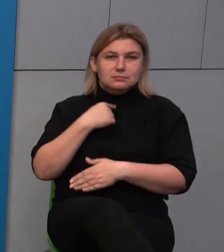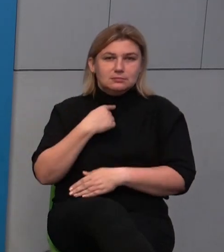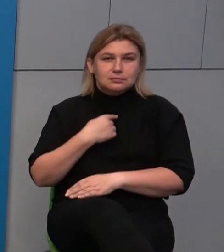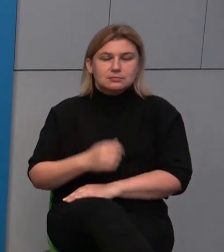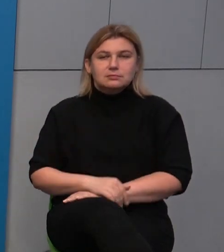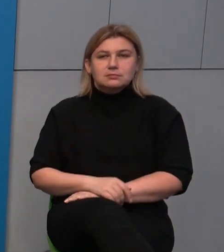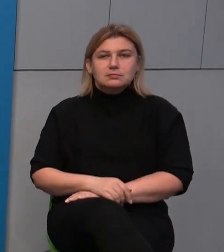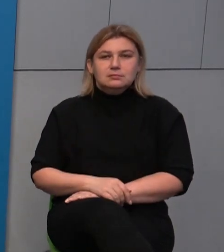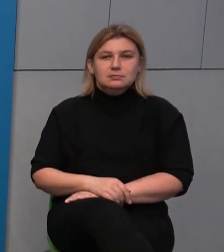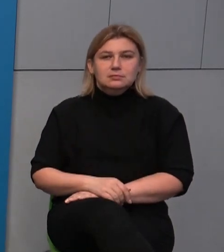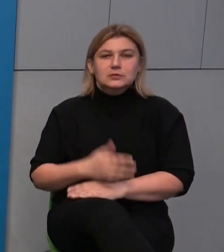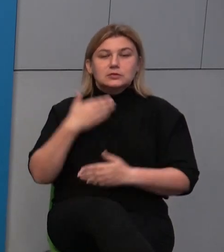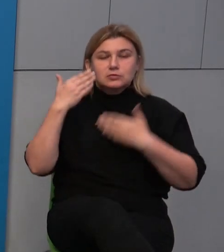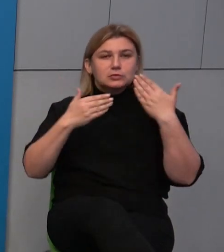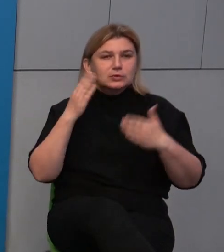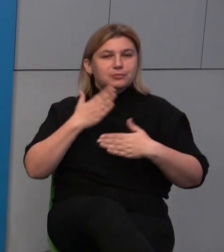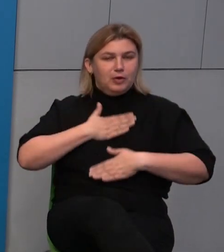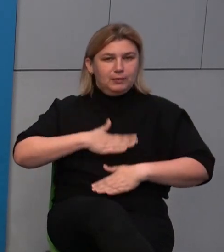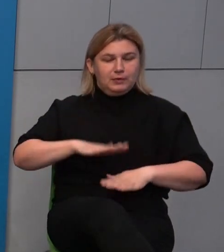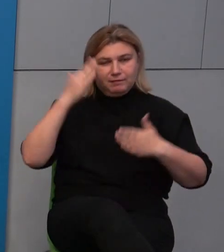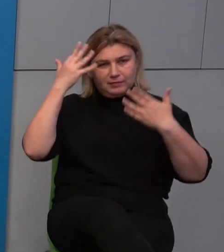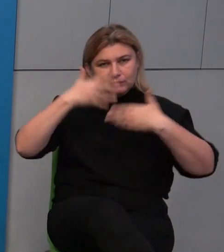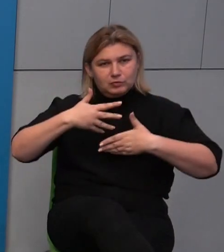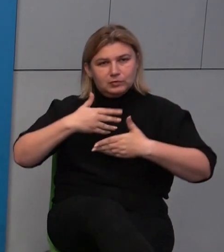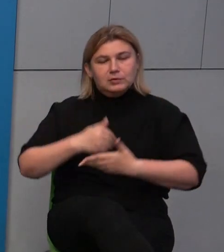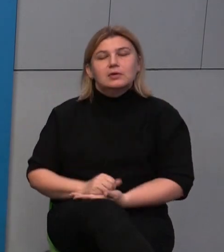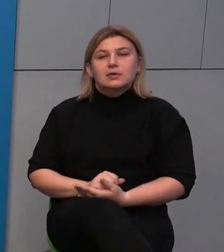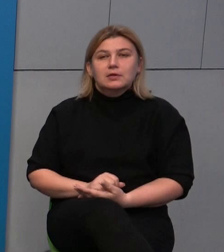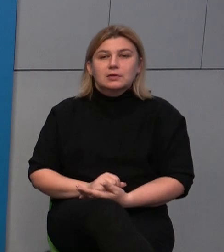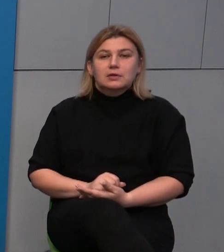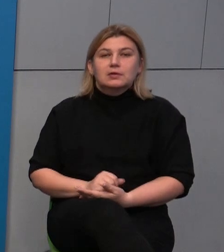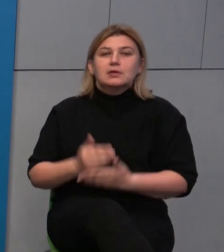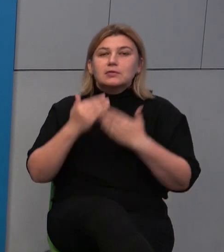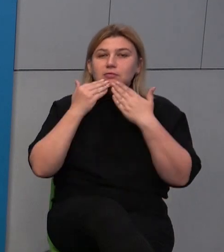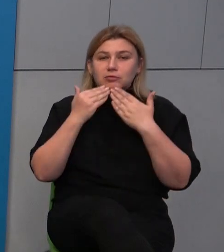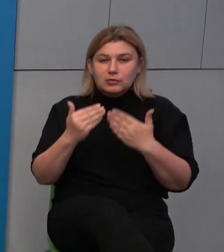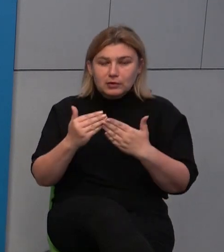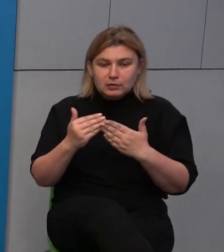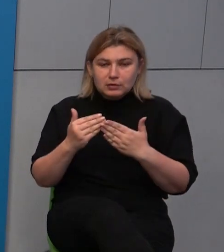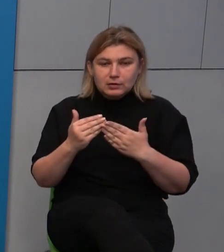Udanego wieczoru życzę wszystkim. Dziękujemy za ten krótki wstęp.